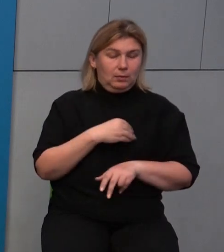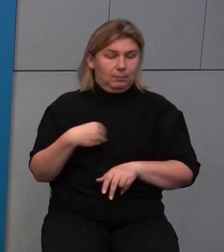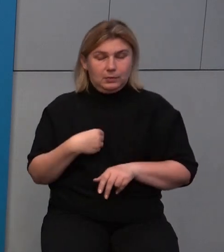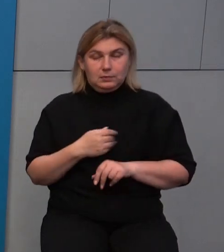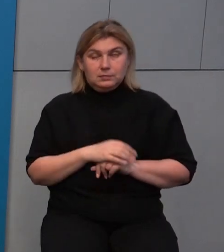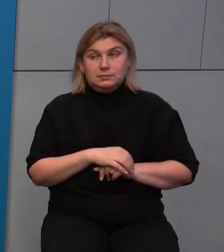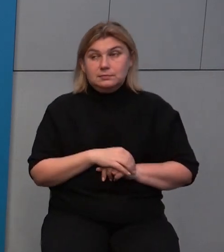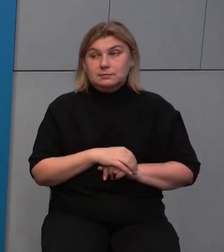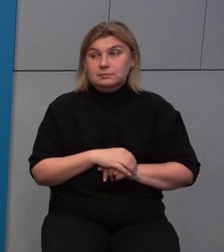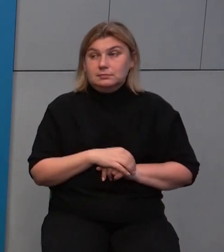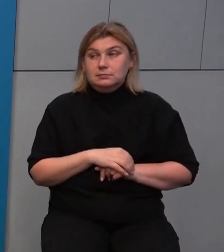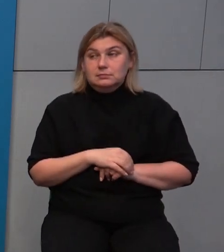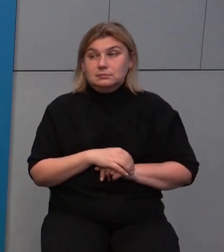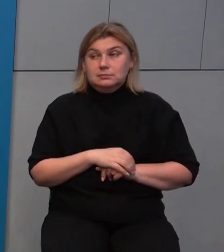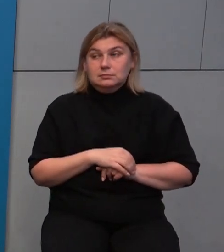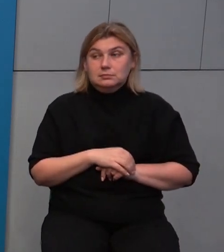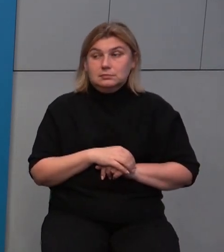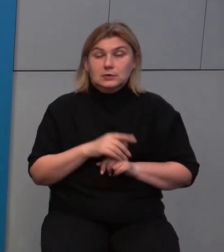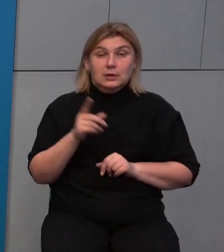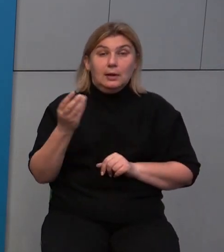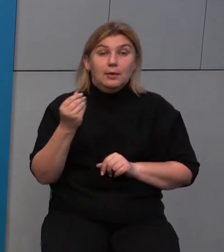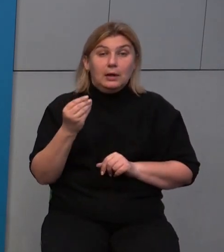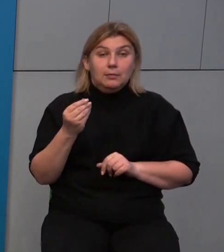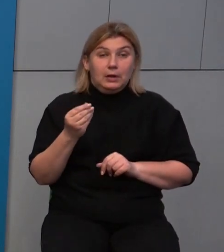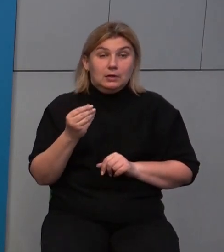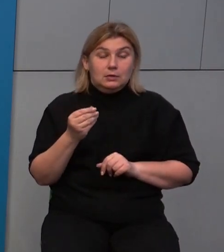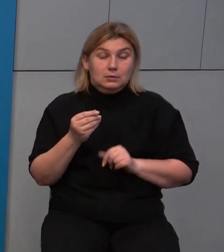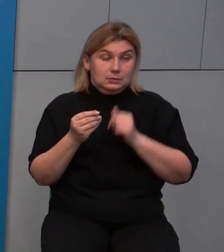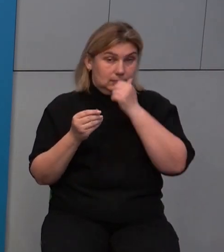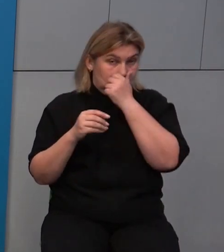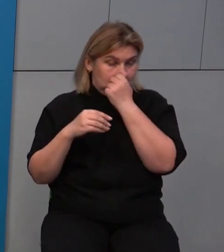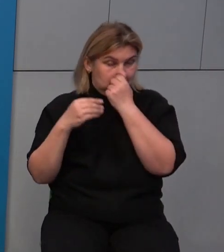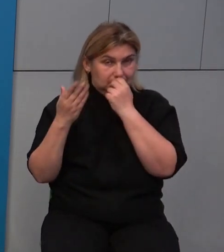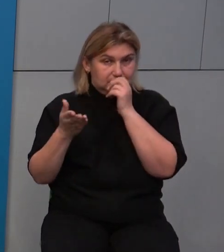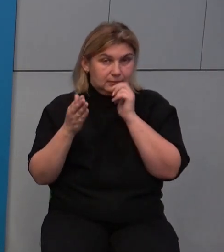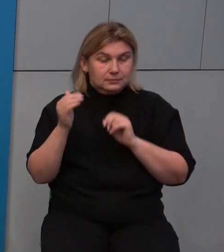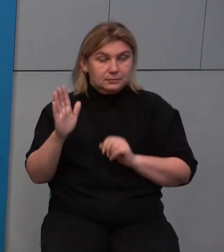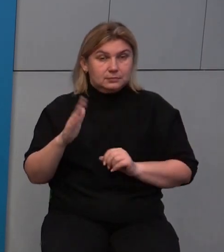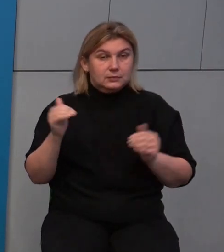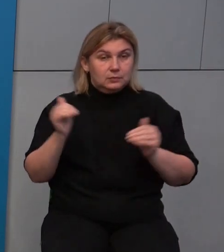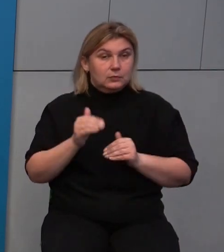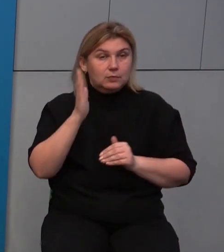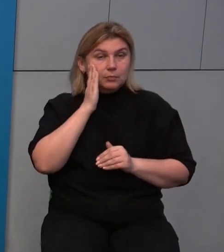I po prostu te pieniądze też mu dawały tą możliwość, że mógł mieszkać za granicą.